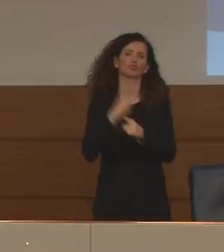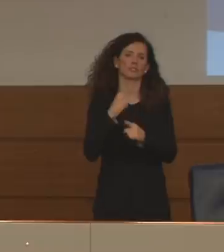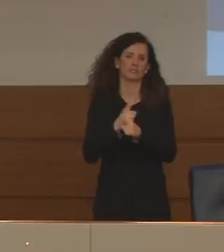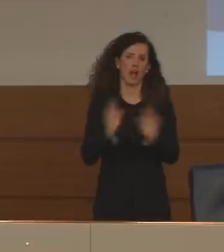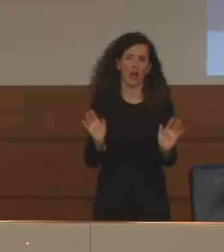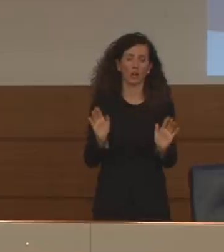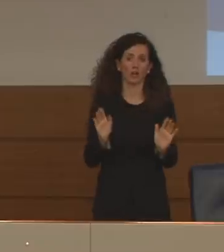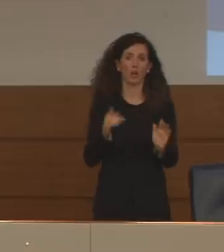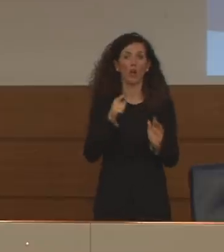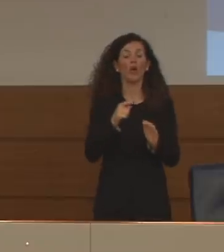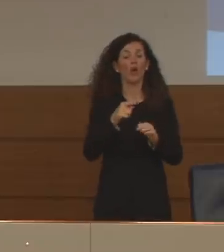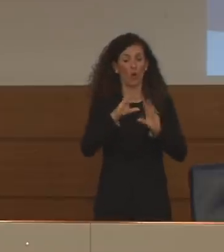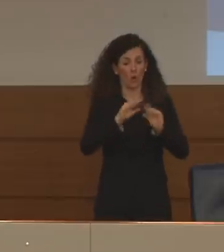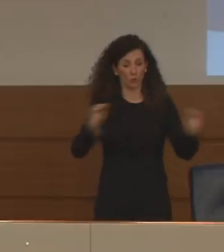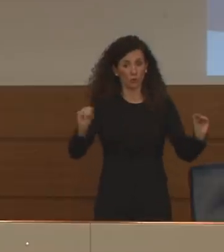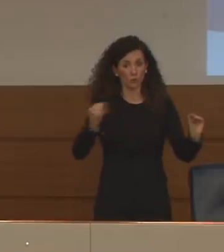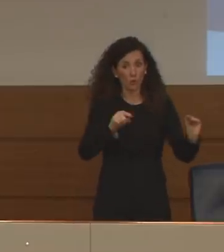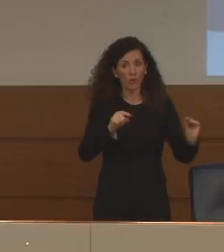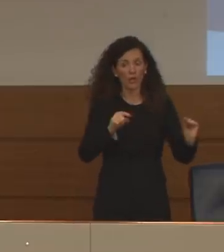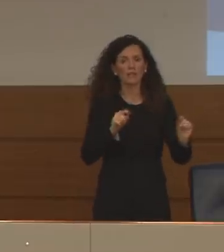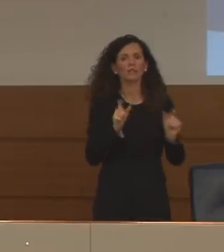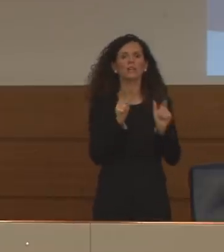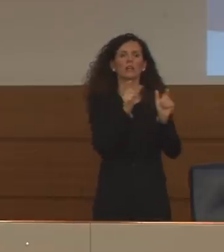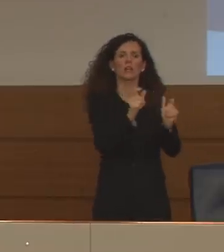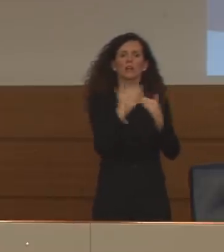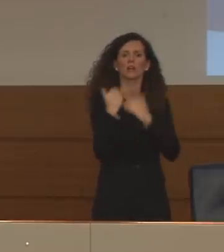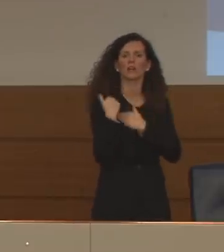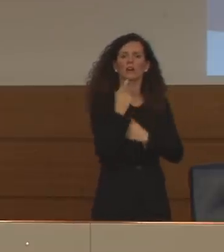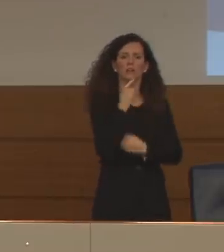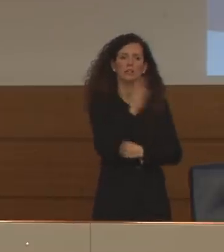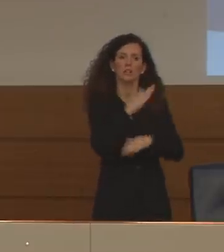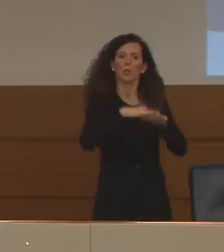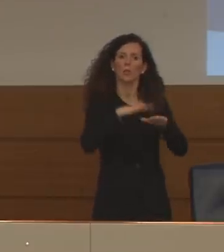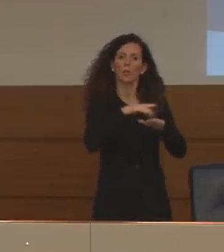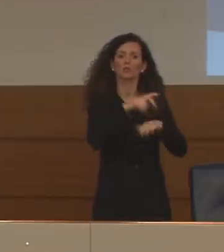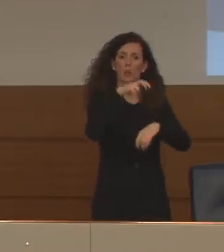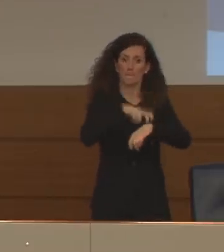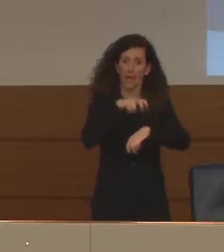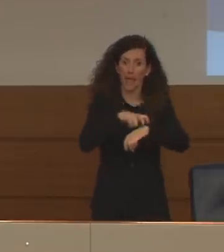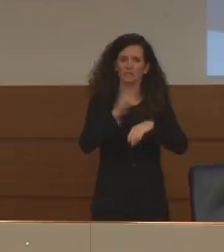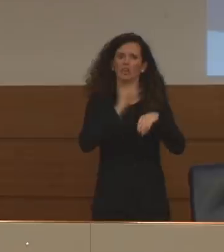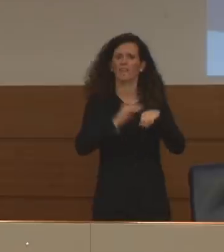vanno riservati ai medici e agli infermieri e siete ben a conoscenza di